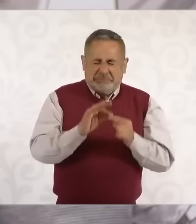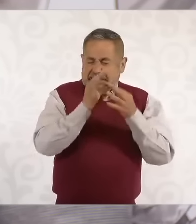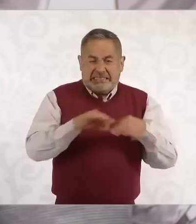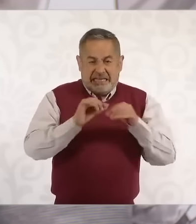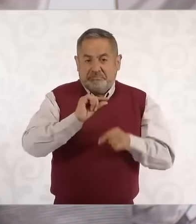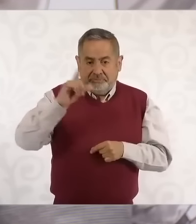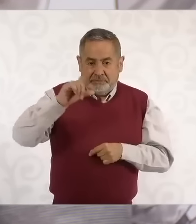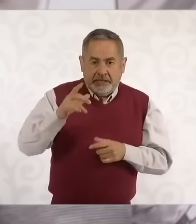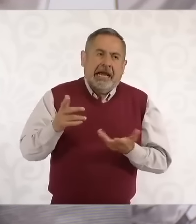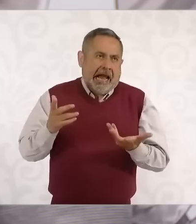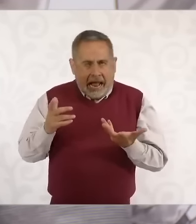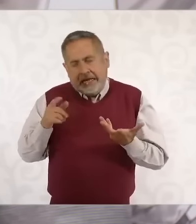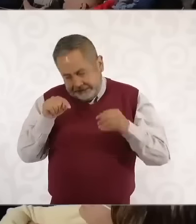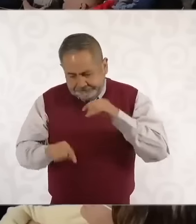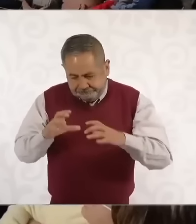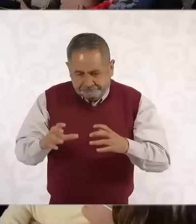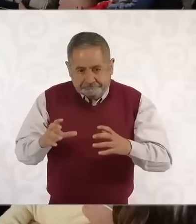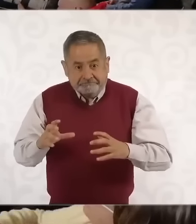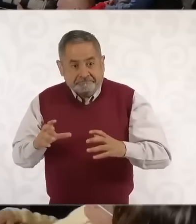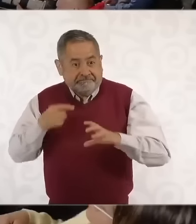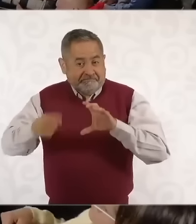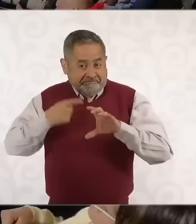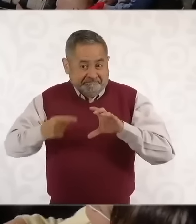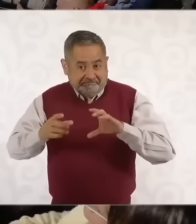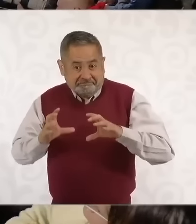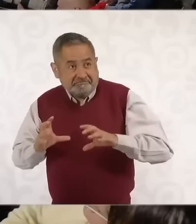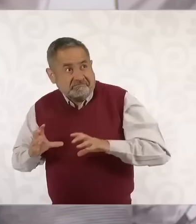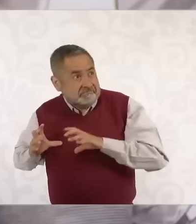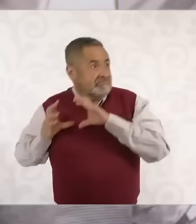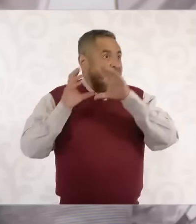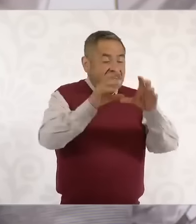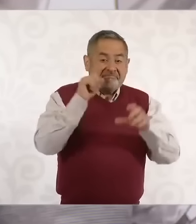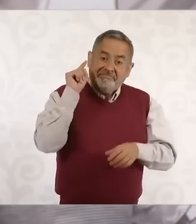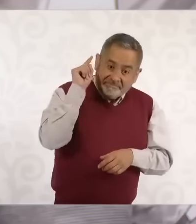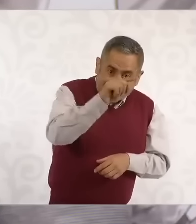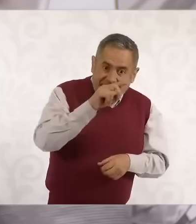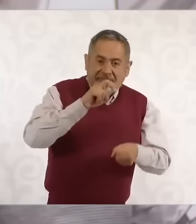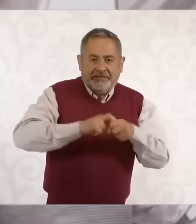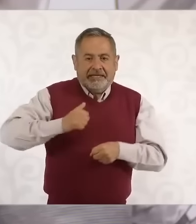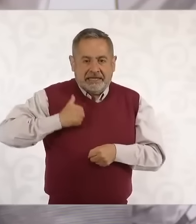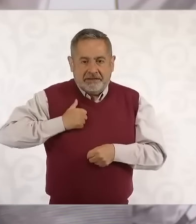tienes que mandar tu turbina para que le pongan las piezas que se necesitan o te mandan las piezas